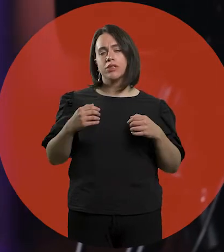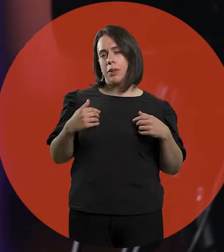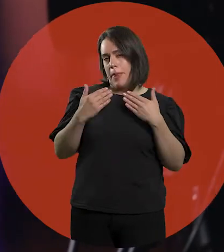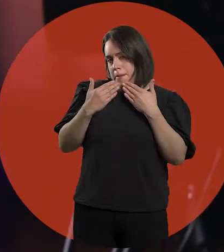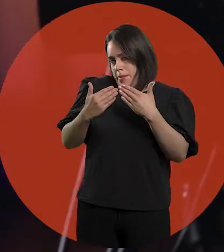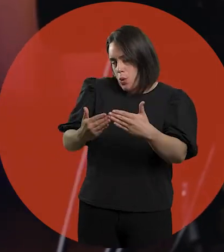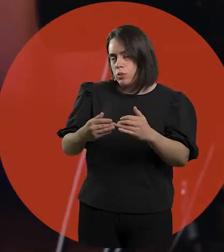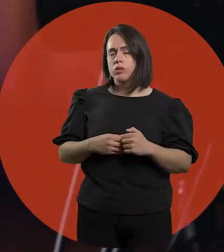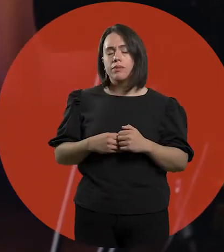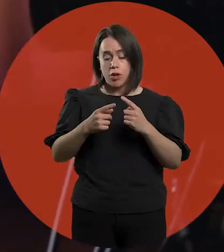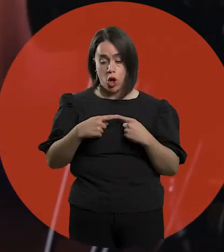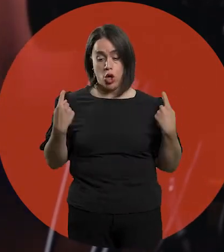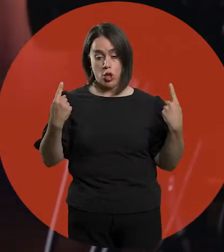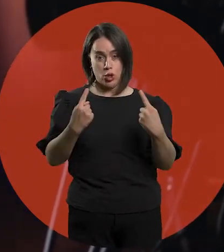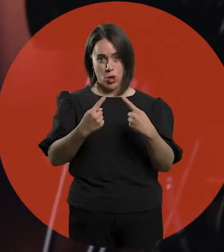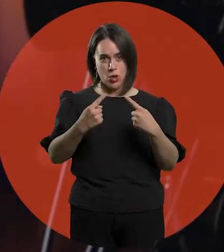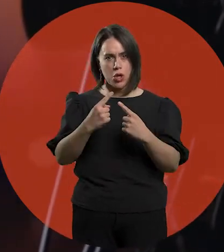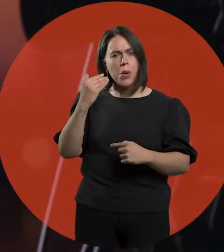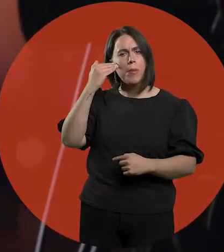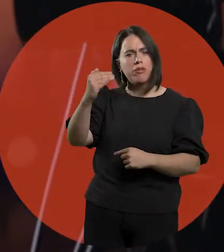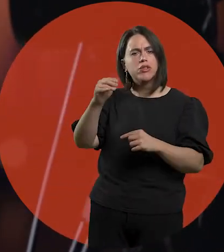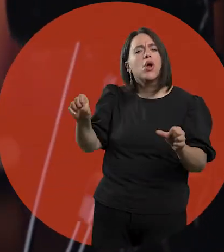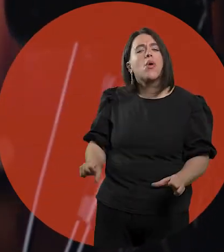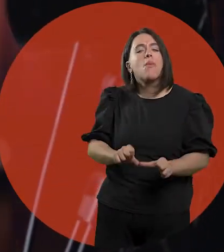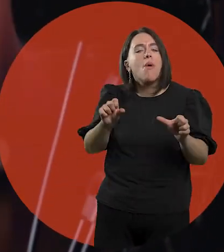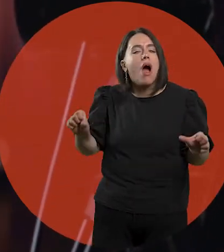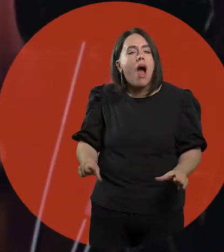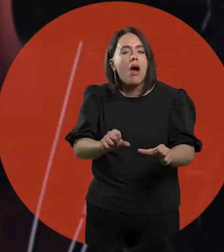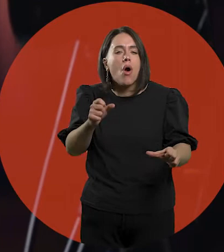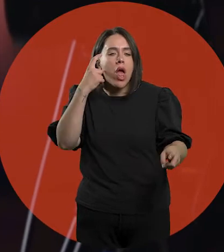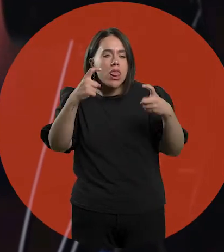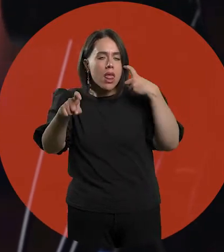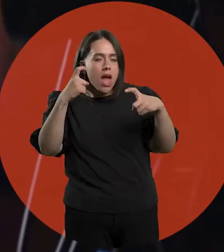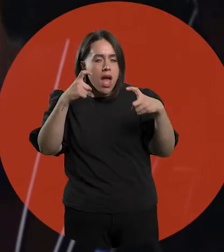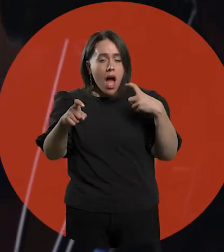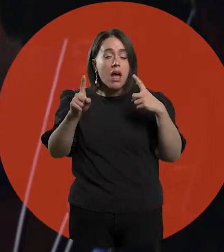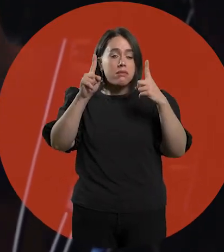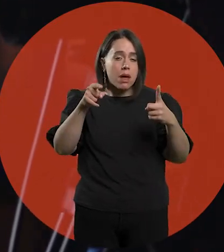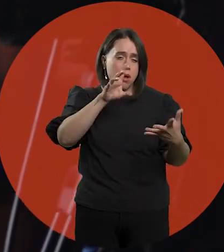¿Qué podríamos hacer distinto los docentes y los centros educativos